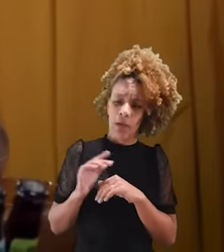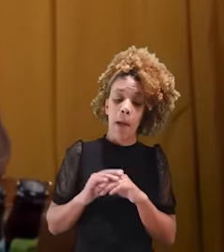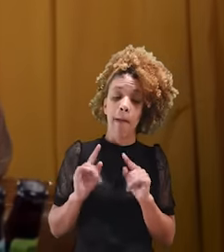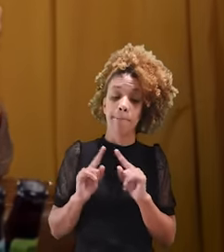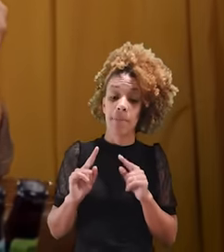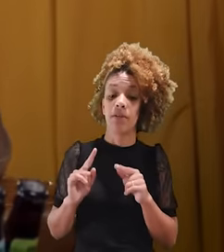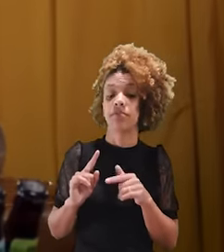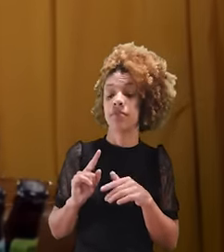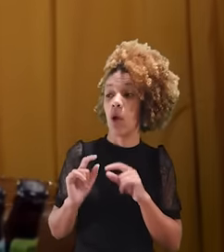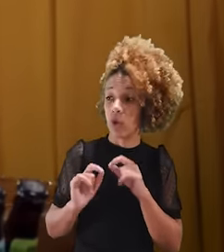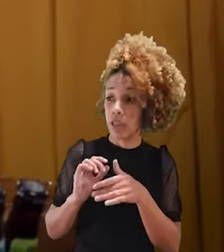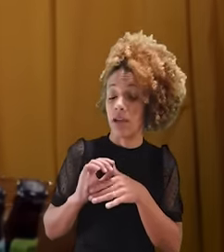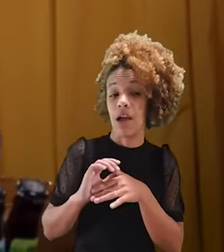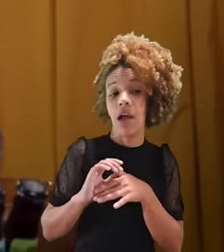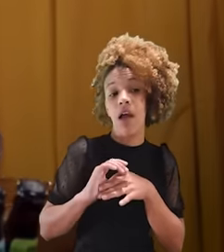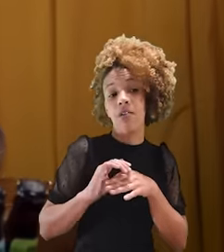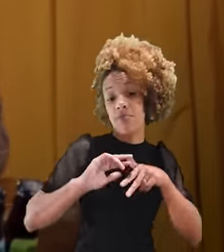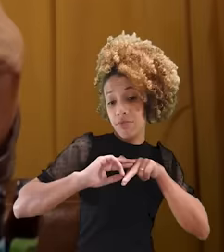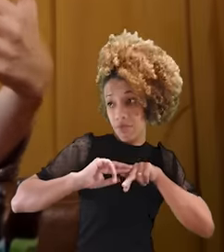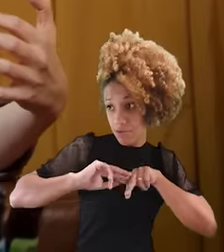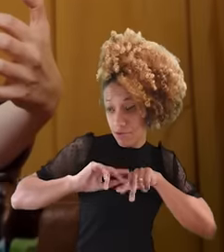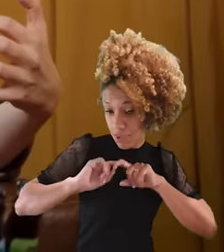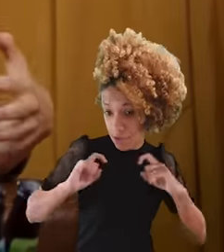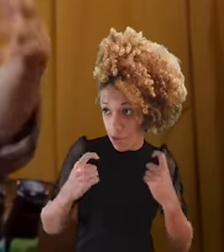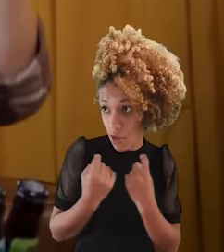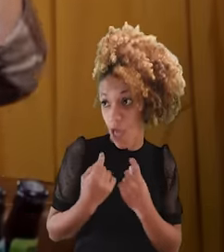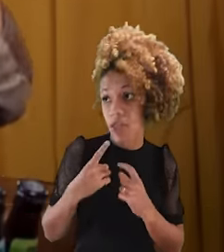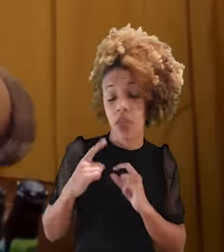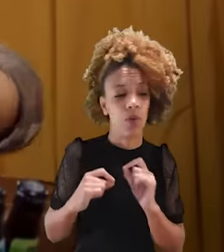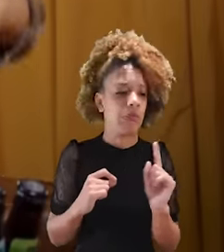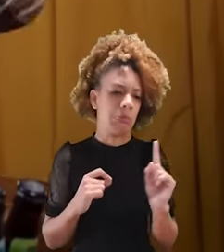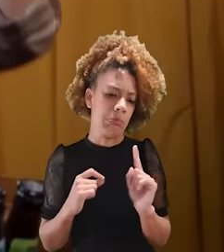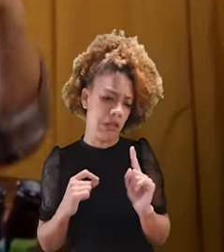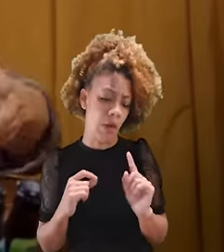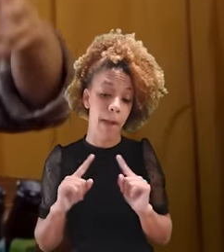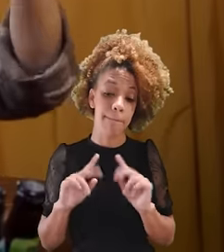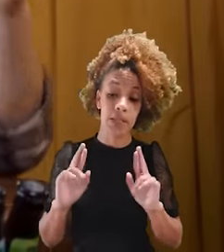sexual também diversidade de sexualidade existe mais na classe artística não a diferença está que